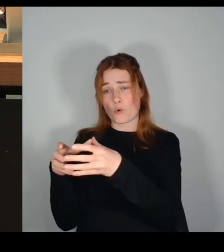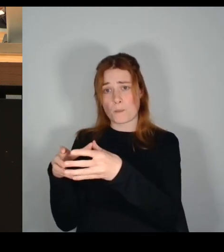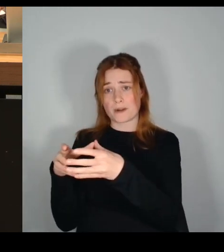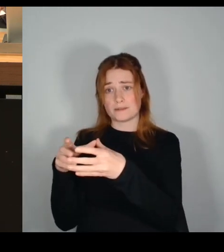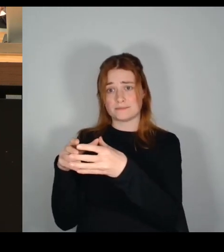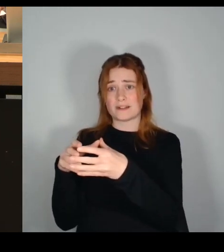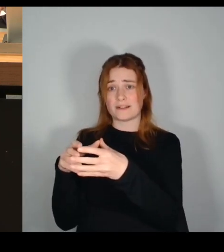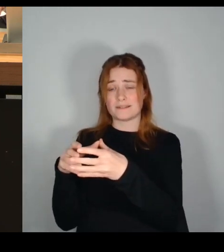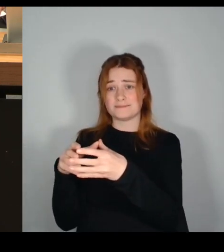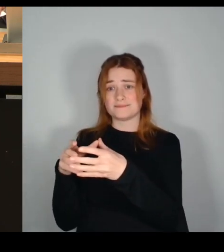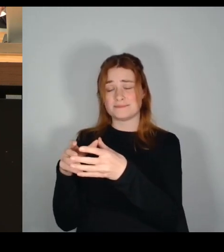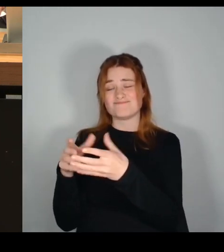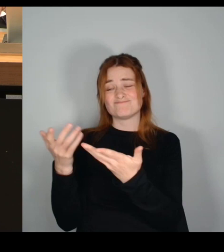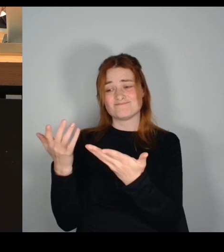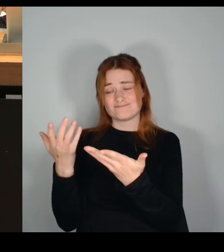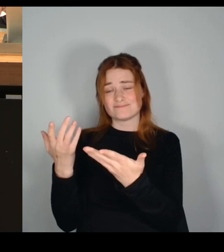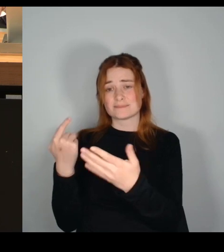Staat Recht und Gesetz einhält. Noch mal